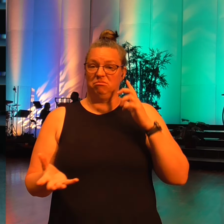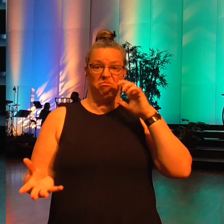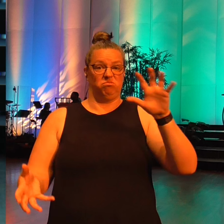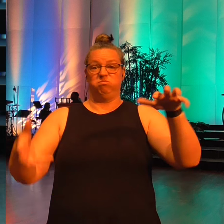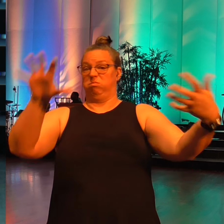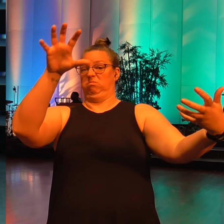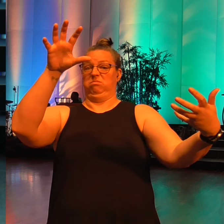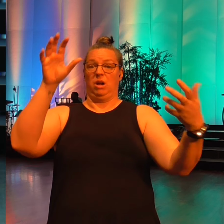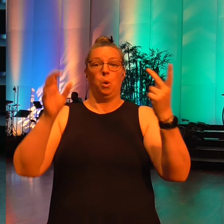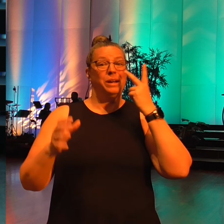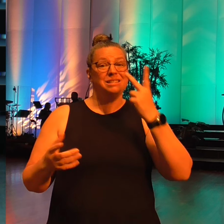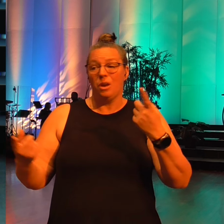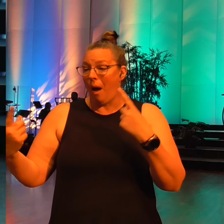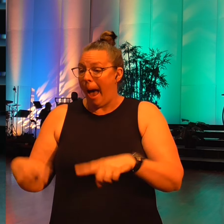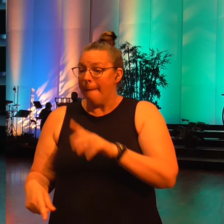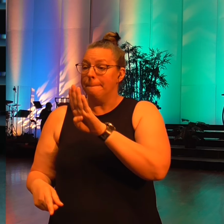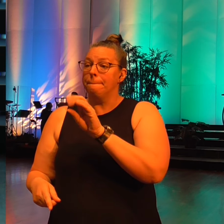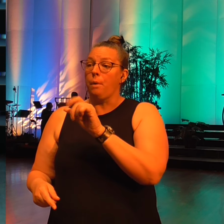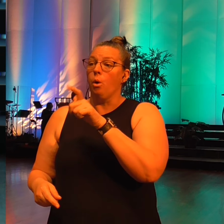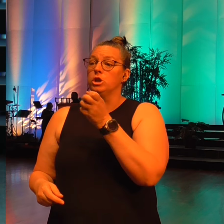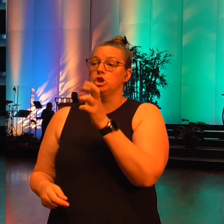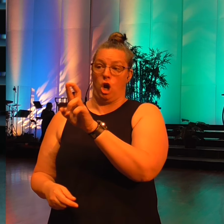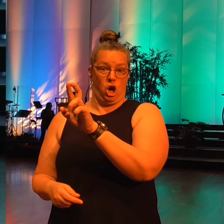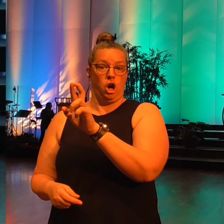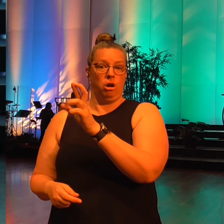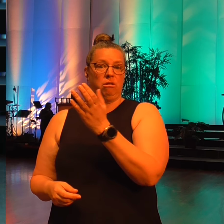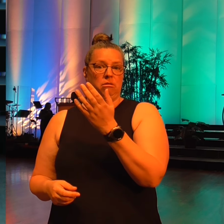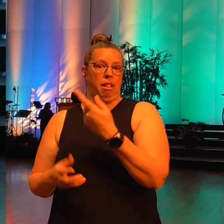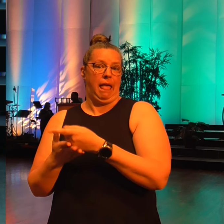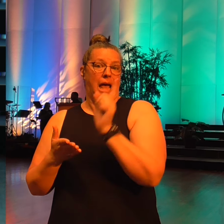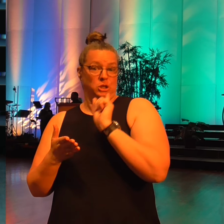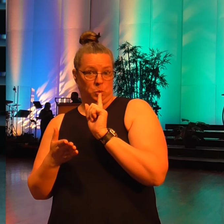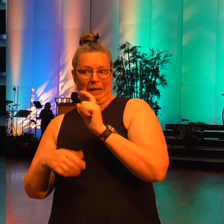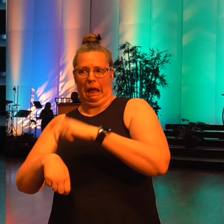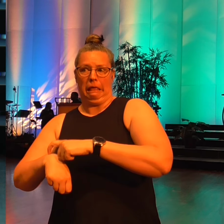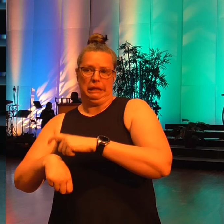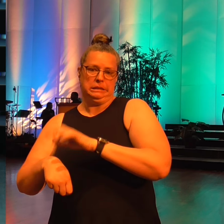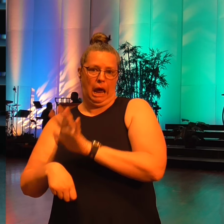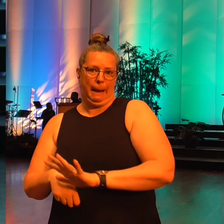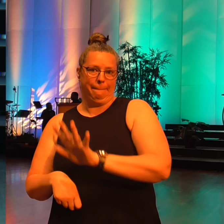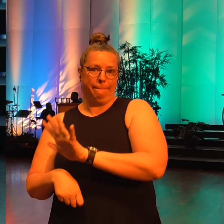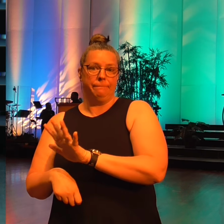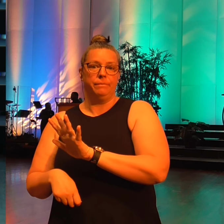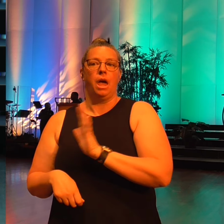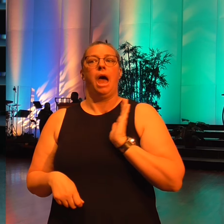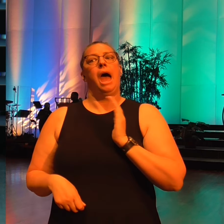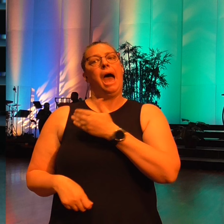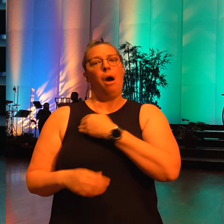como lo que sucedió en Boulder el domingo pasado Justo en este momento, es nuestro deber no ser ingenuos, sino